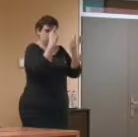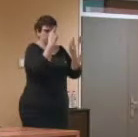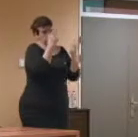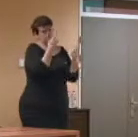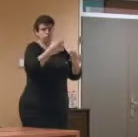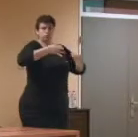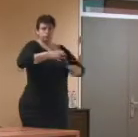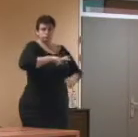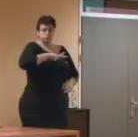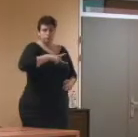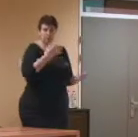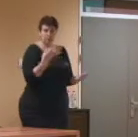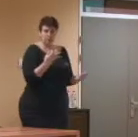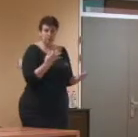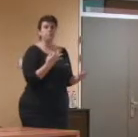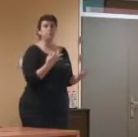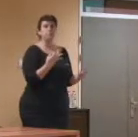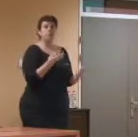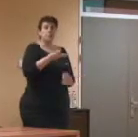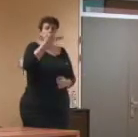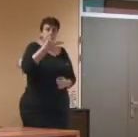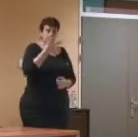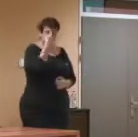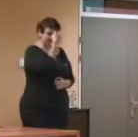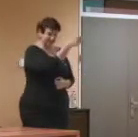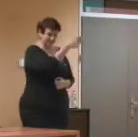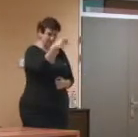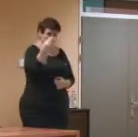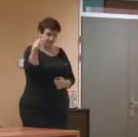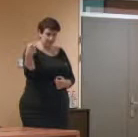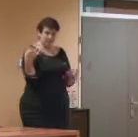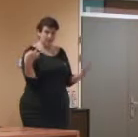que sea conocida, es que estas sesiones